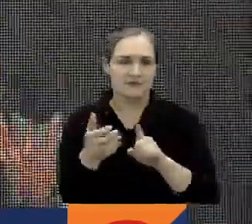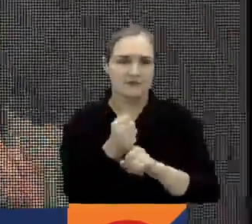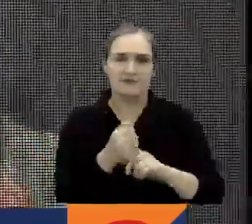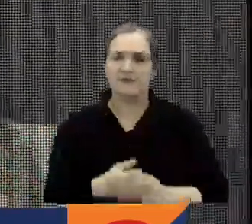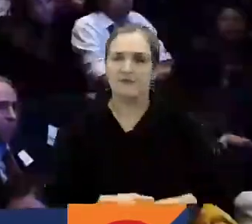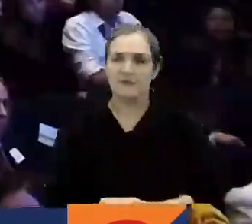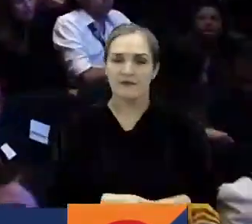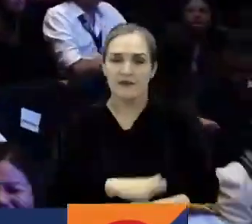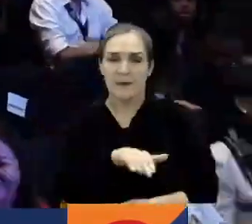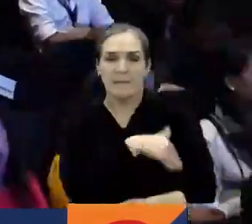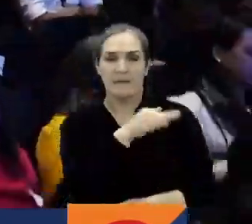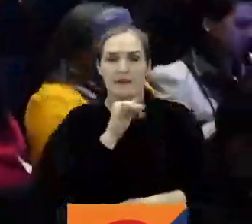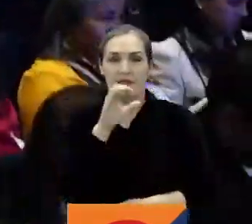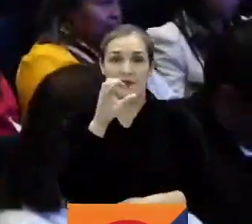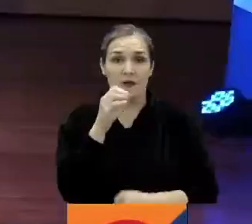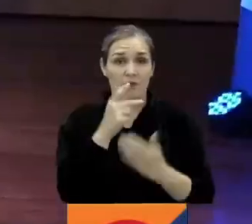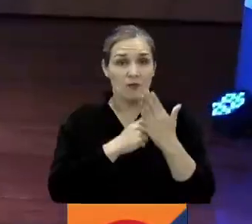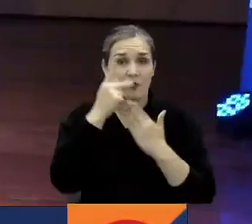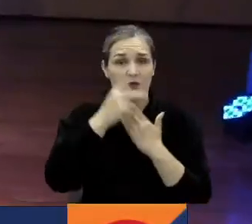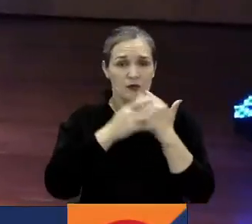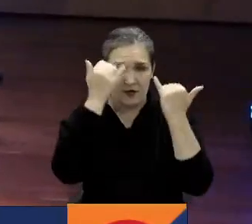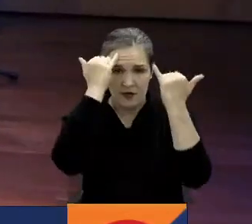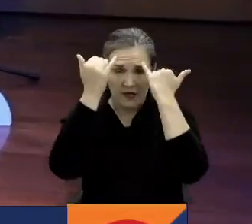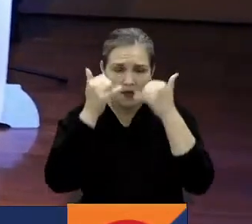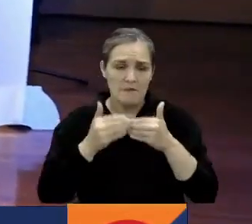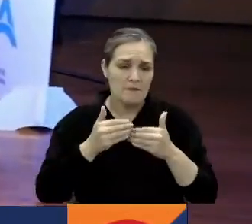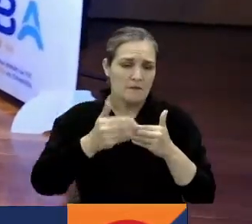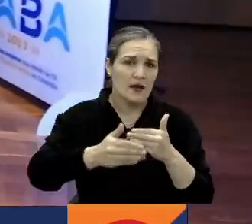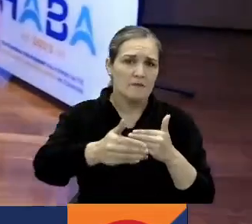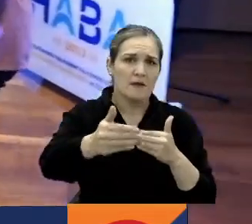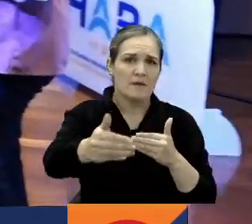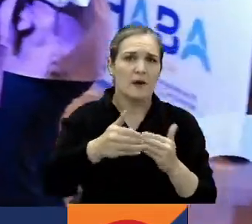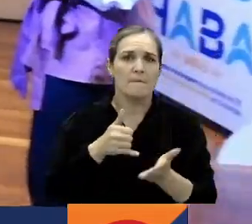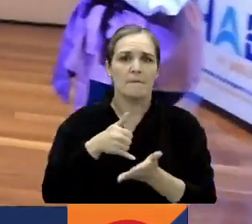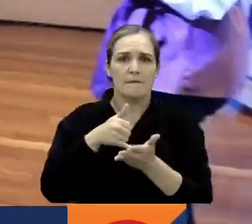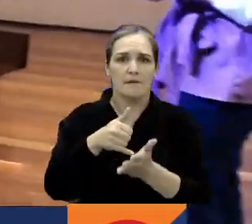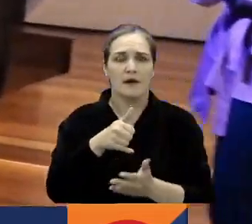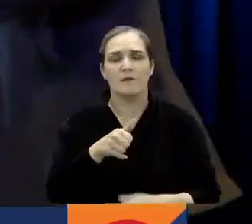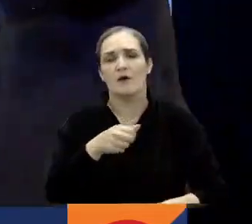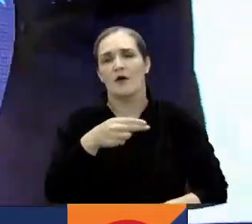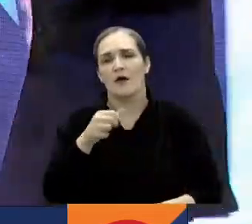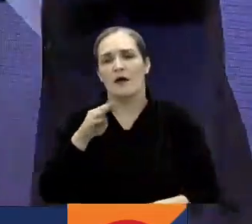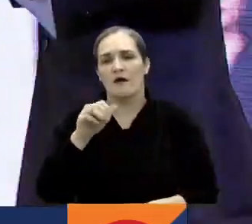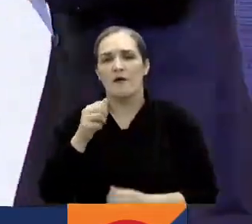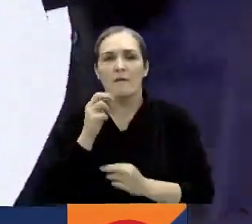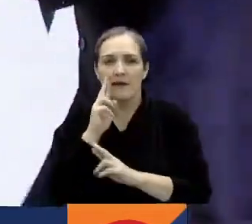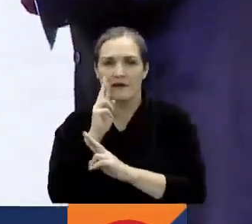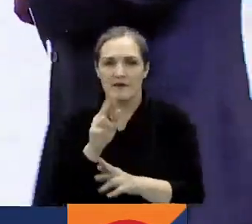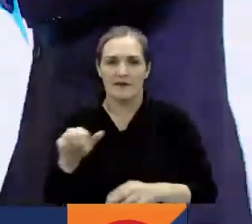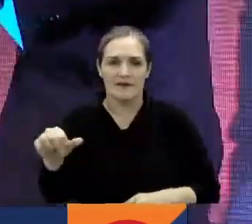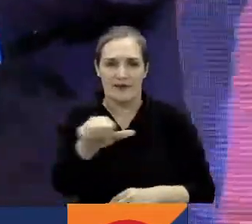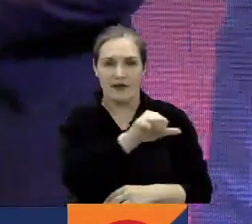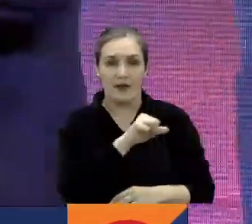Y CRéANME QUE SI SU MENSAJE TIENE UN PROPóSITO EL MINISTERIO DE LAS TIC DE LOS PREMIOS PAR